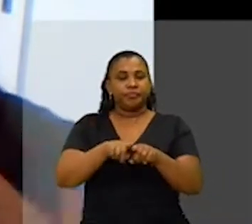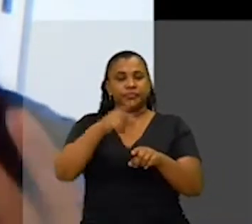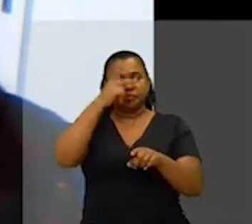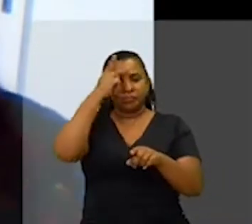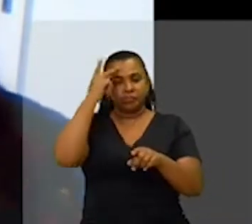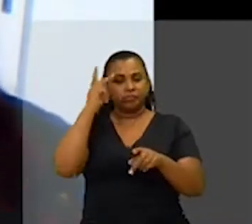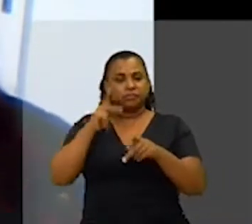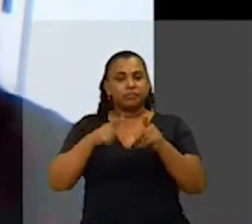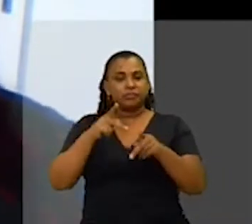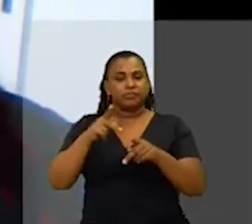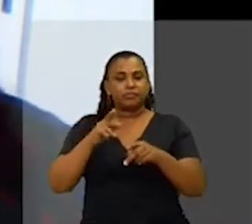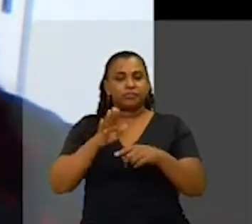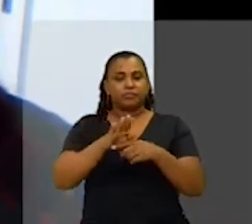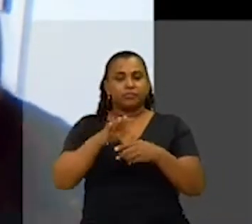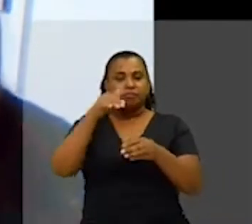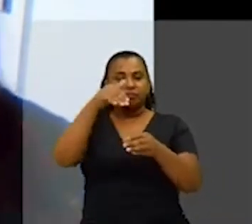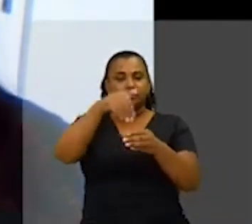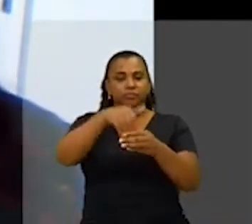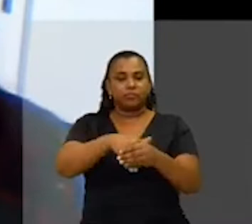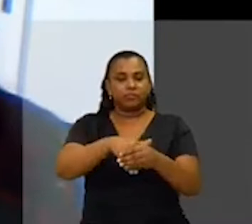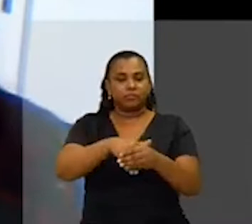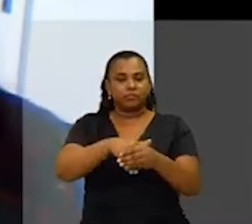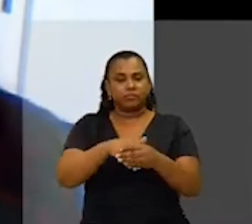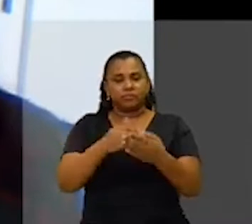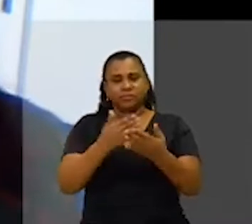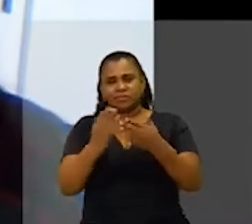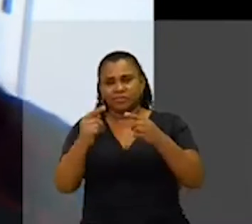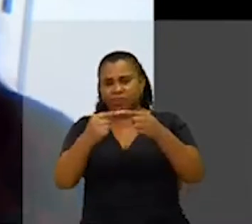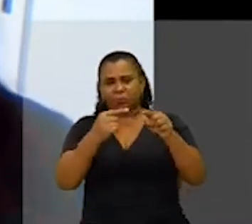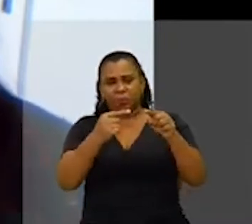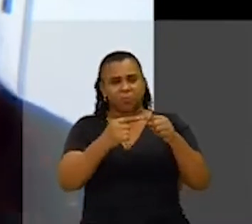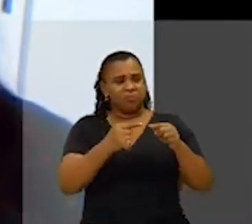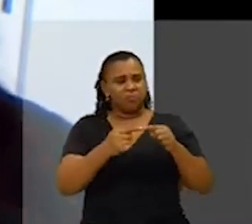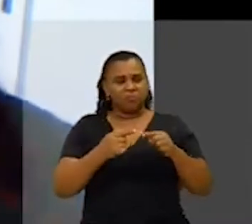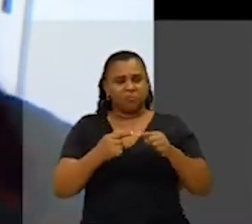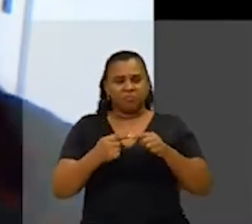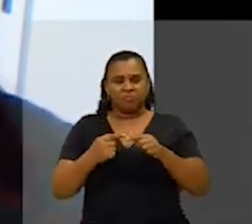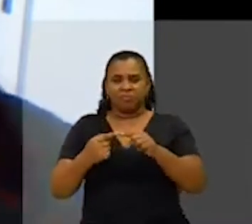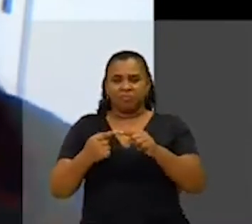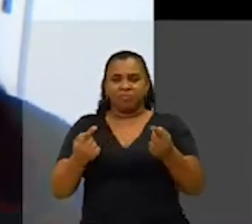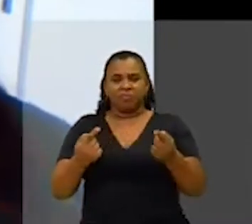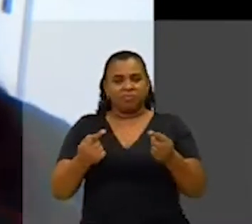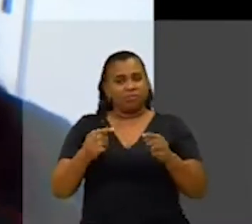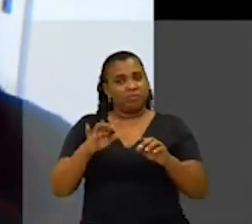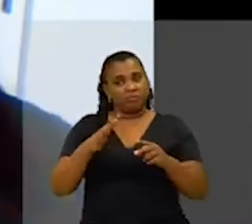algumas inconsistências diante de modalidades nas quais existem pelo menos dois exemplos disso